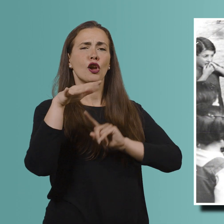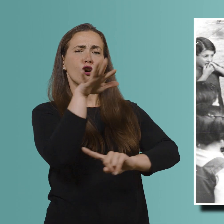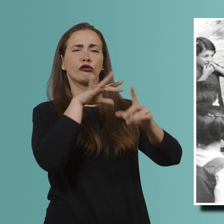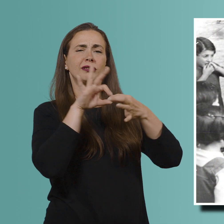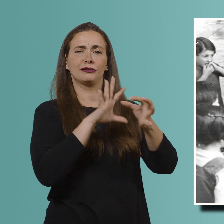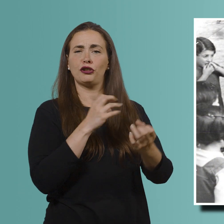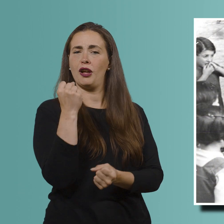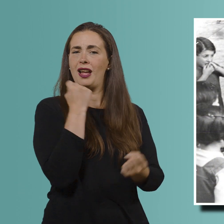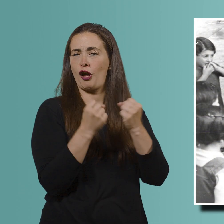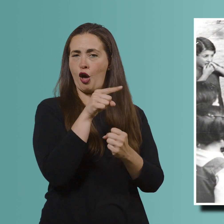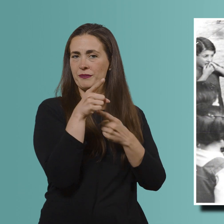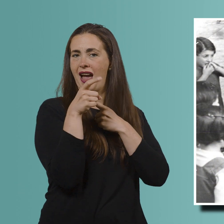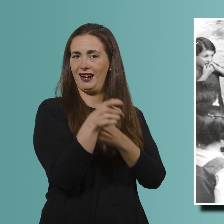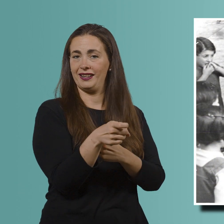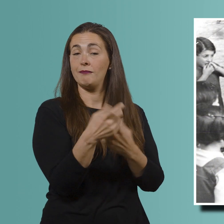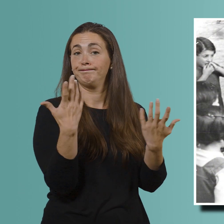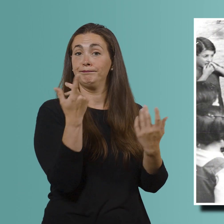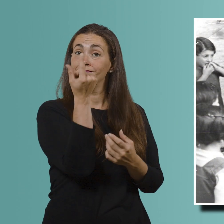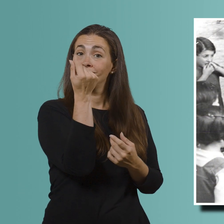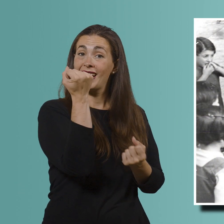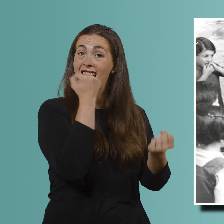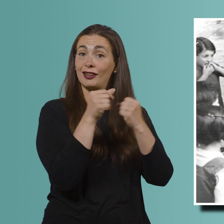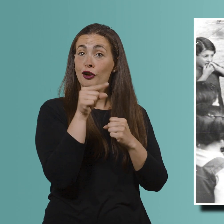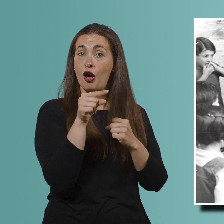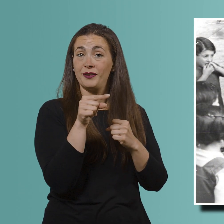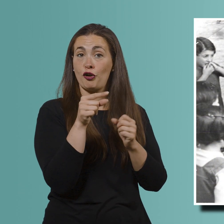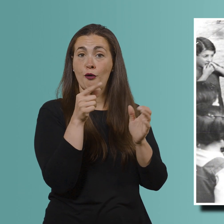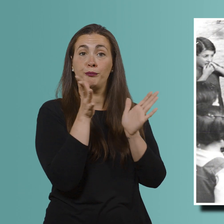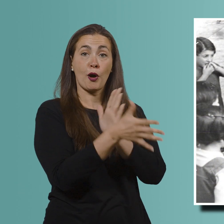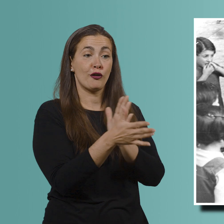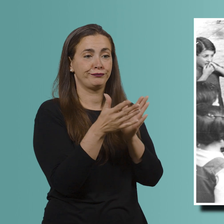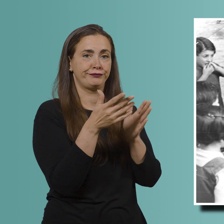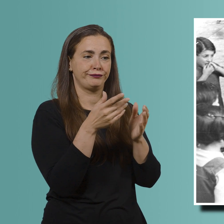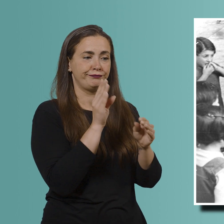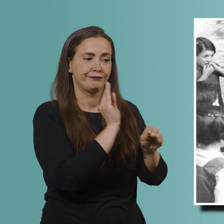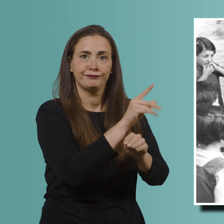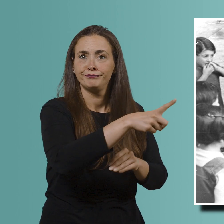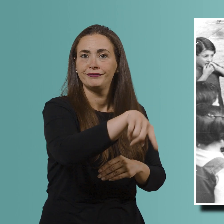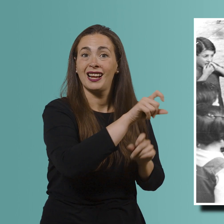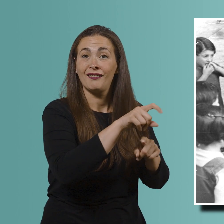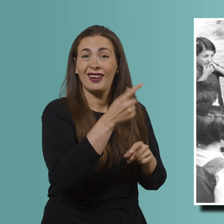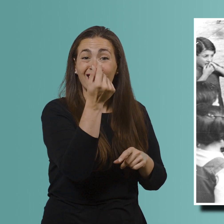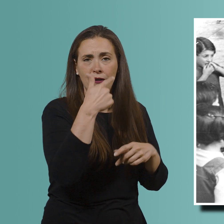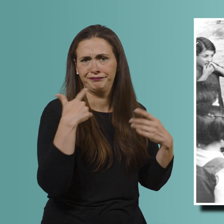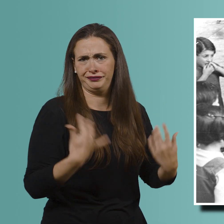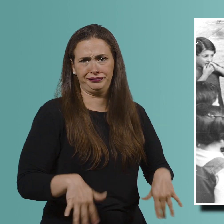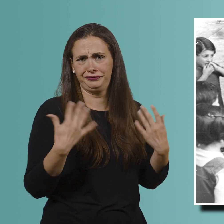En un context d’economia de guerra, el cost econòmic de l’atenció als refugiats va ser extraordinari.